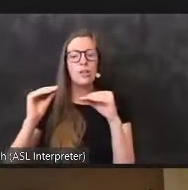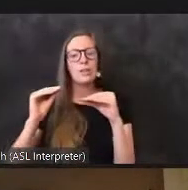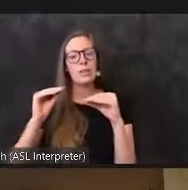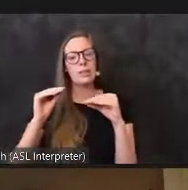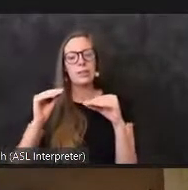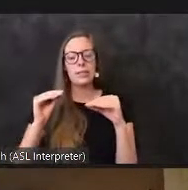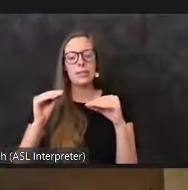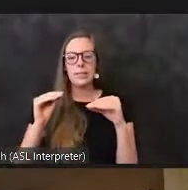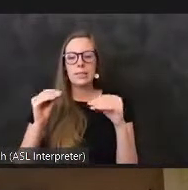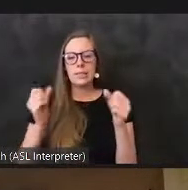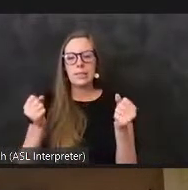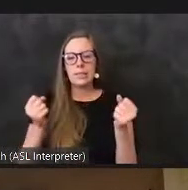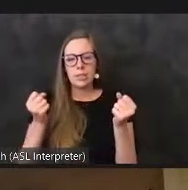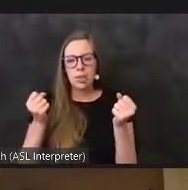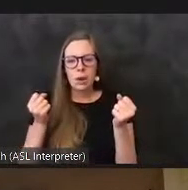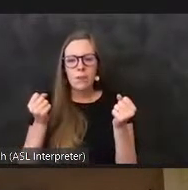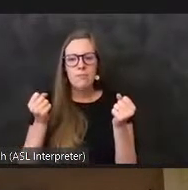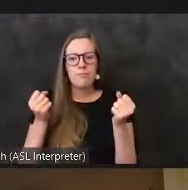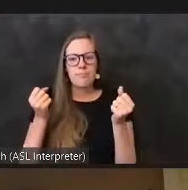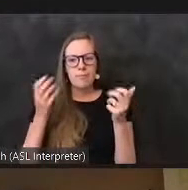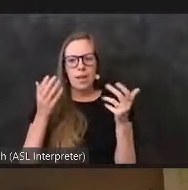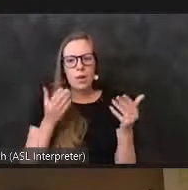Esas son el número de esfuerzos que me desastrozo.